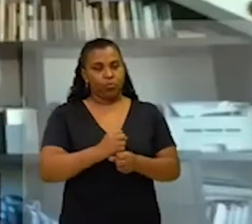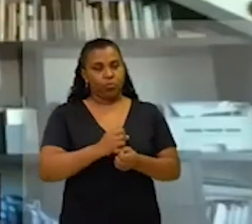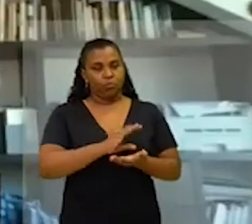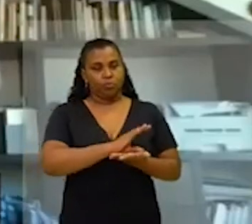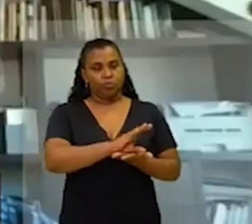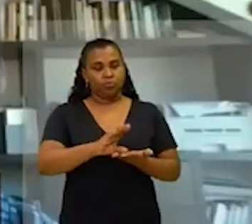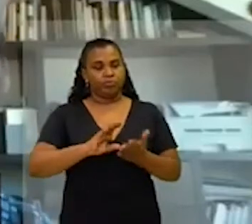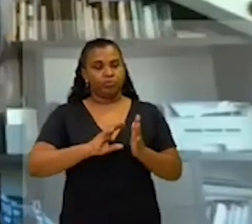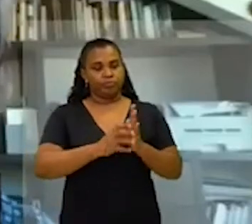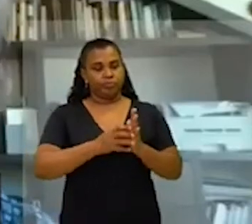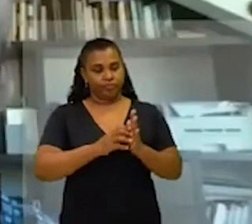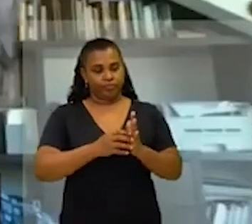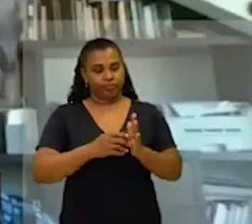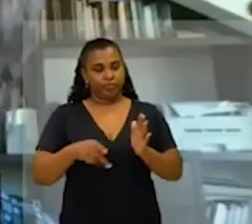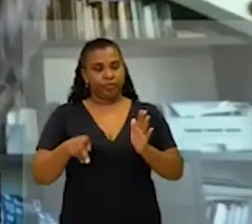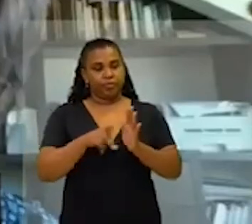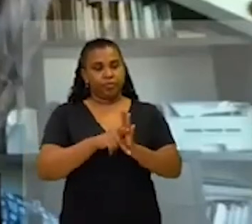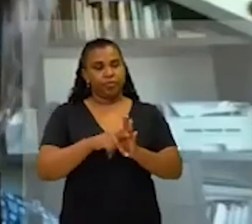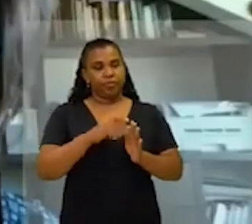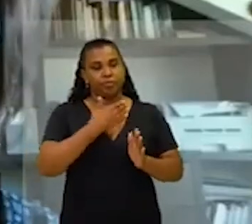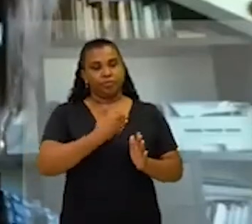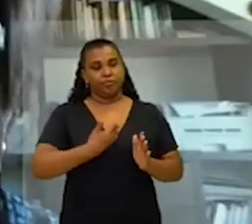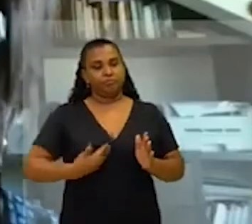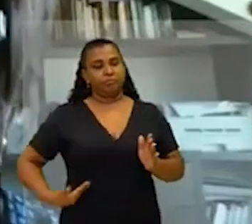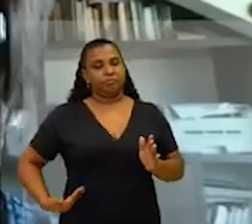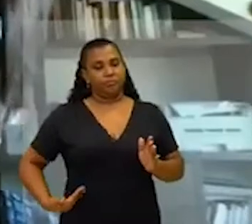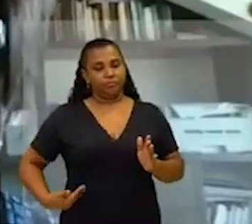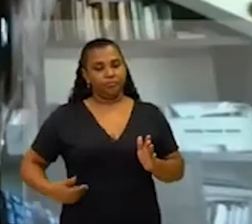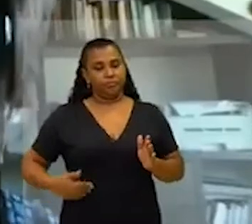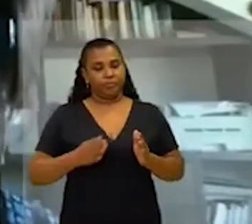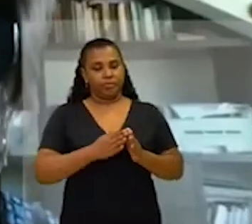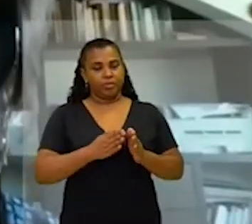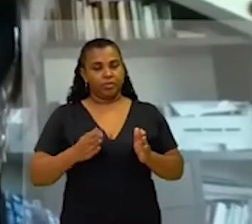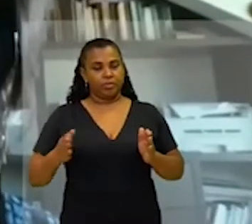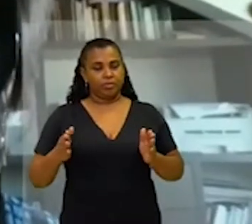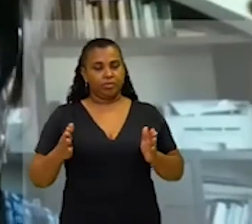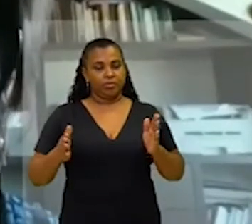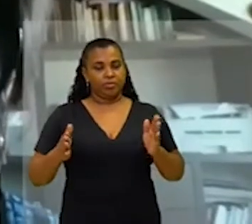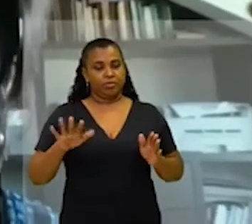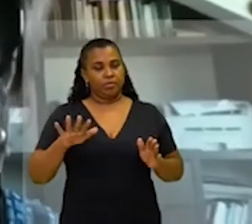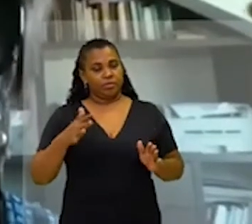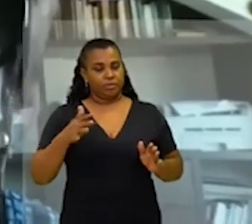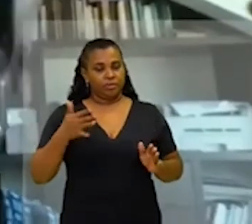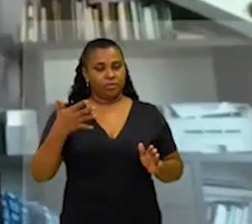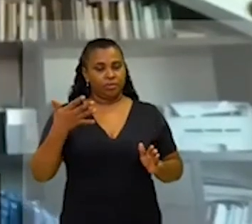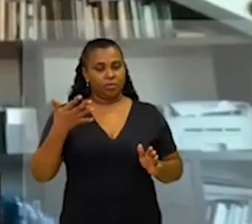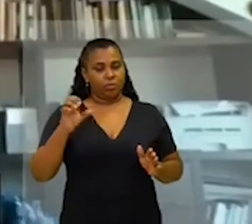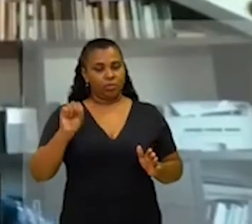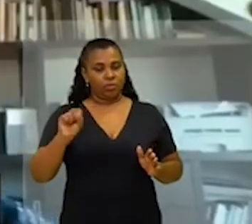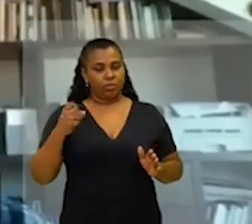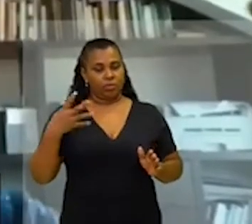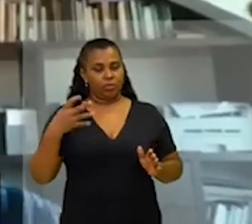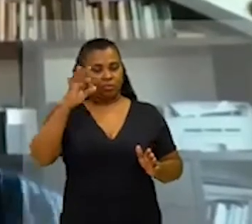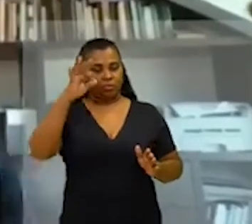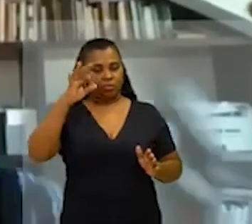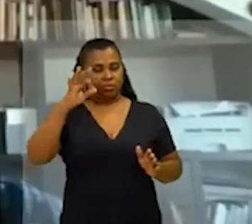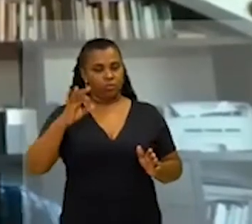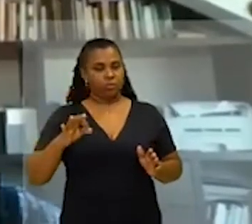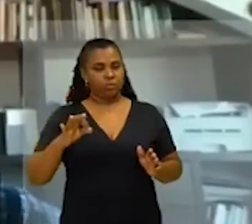do Estado durante todo o período o valor médio foi 64 no caso de outras democracias sempre